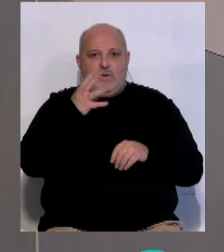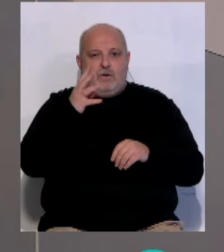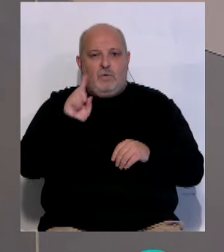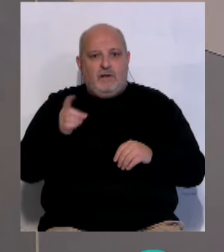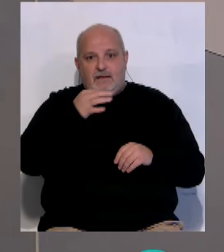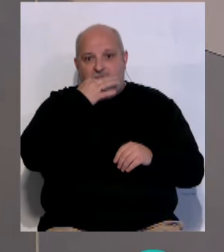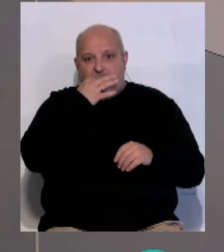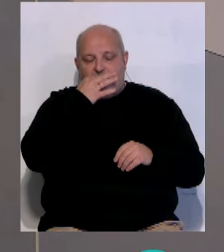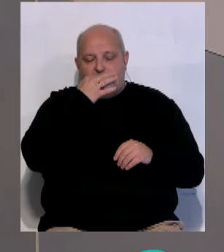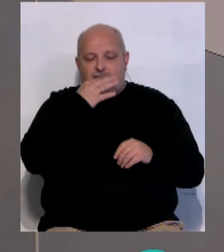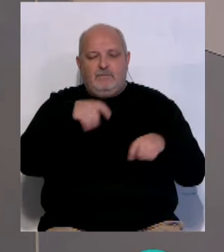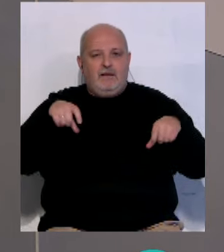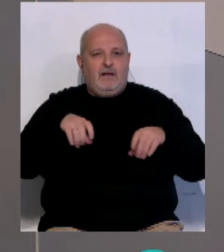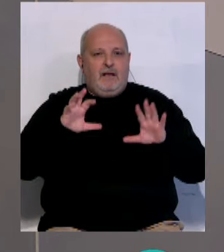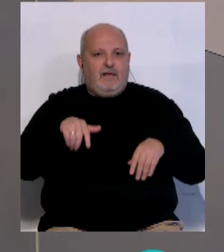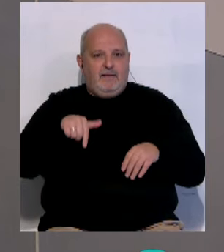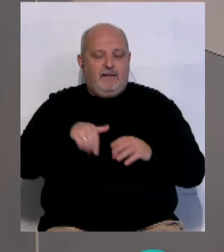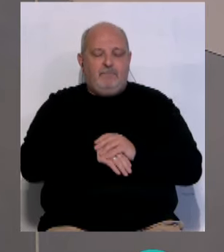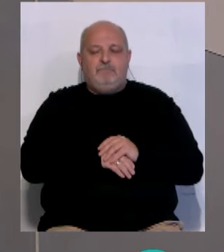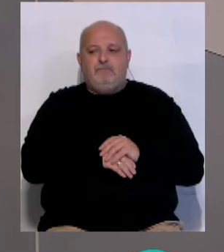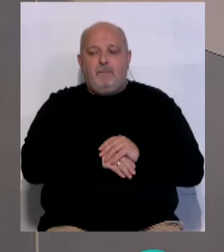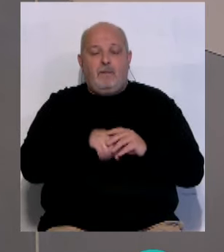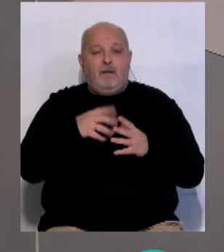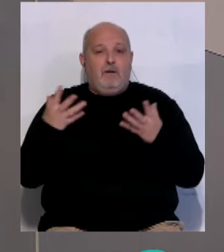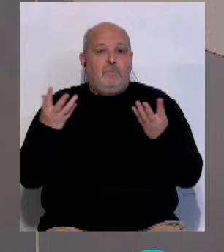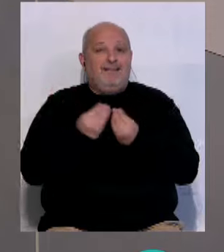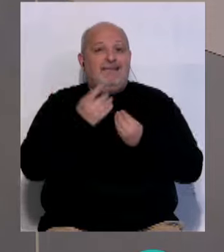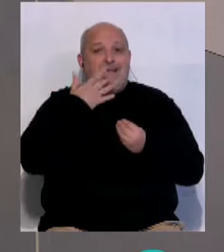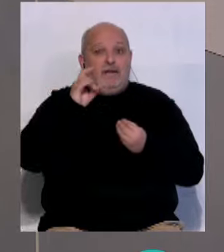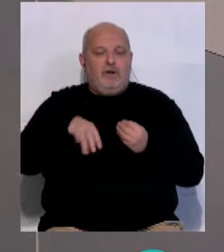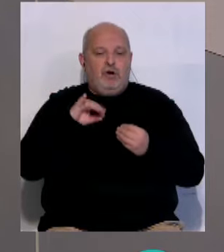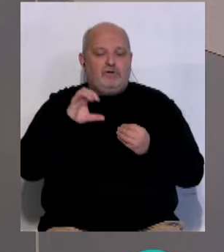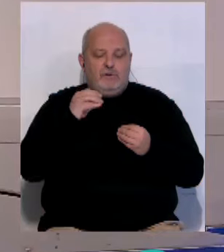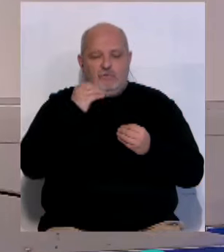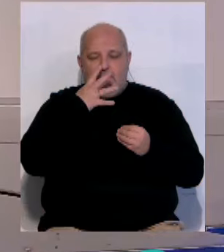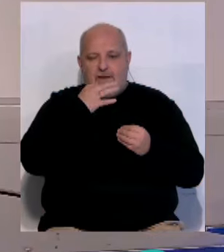la tarde en el estadio nuevo mirandilla hoy nos acompaña José Figueroa muy buenas figue Buenas